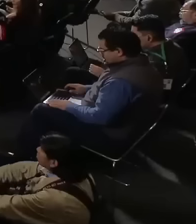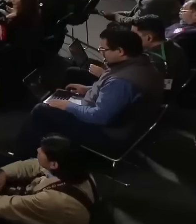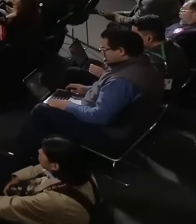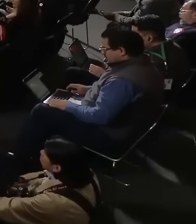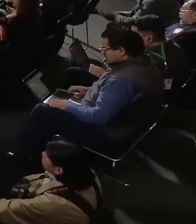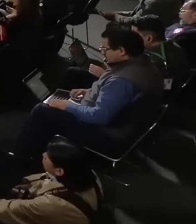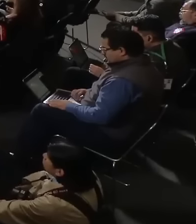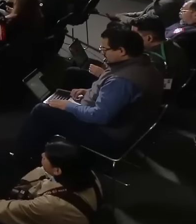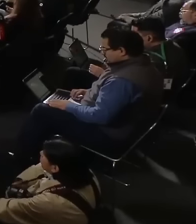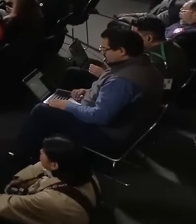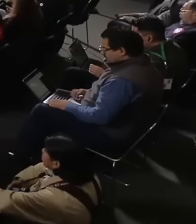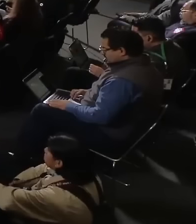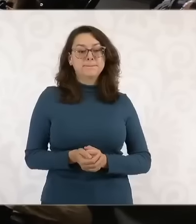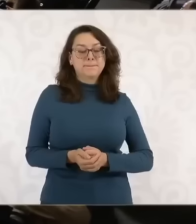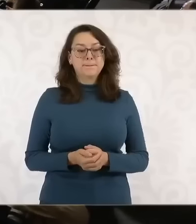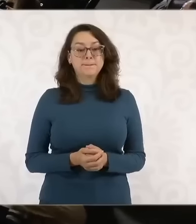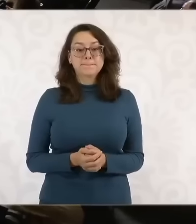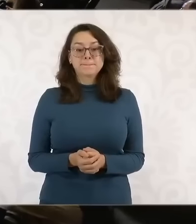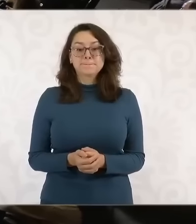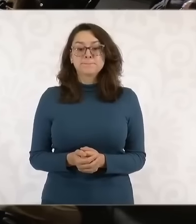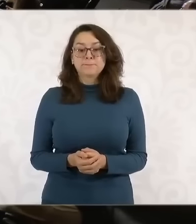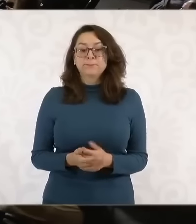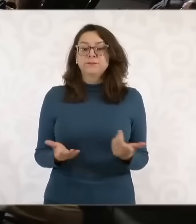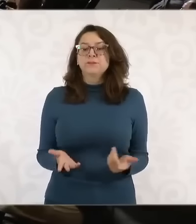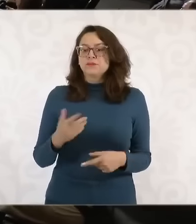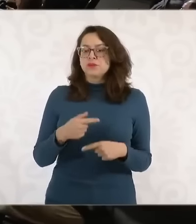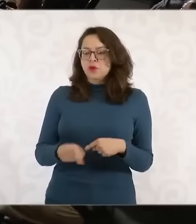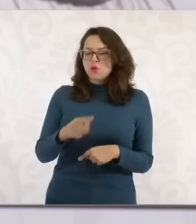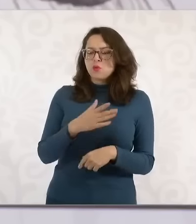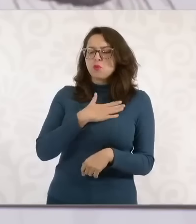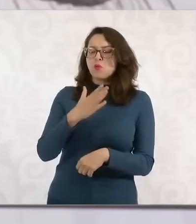presidenta, ¿cómo va la elaboración de la reforma electoral? Eso ya lo veamos ahorita